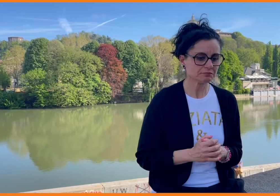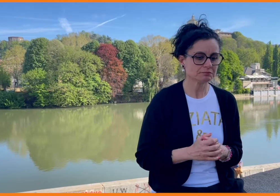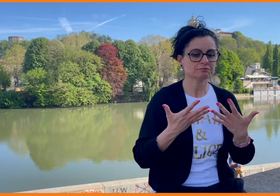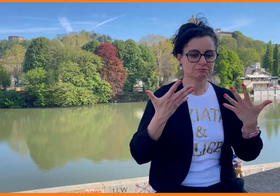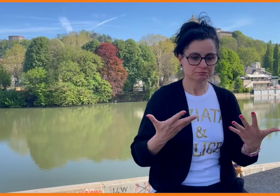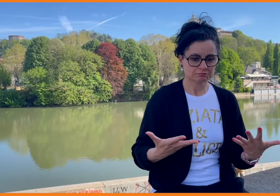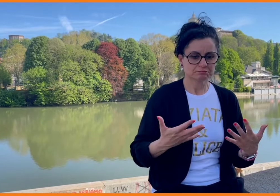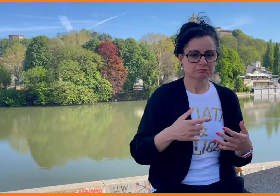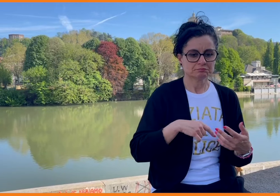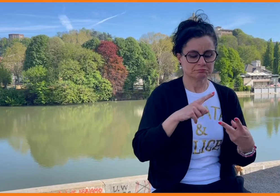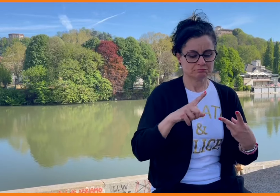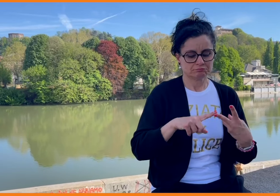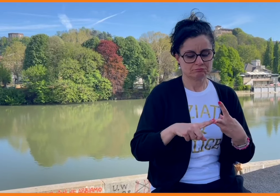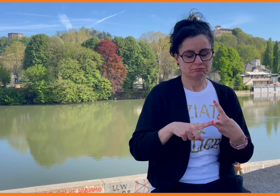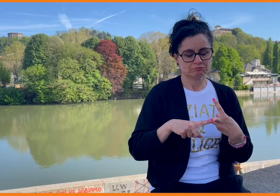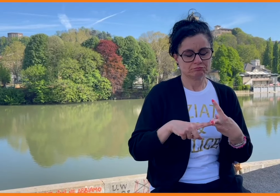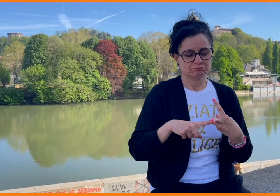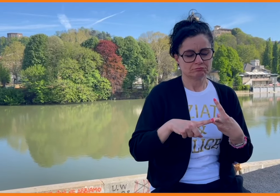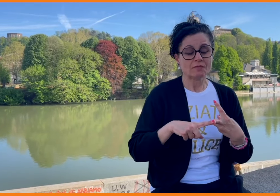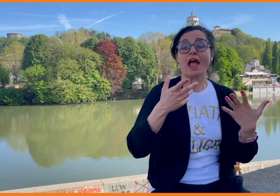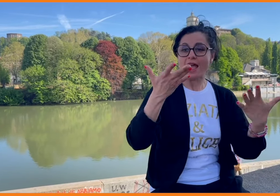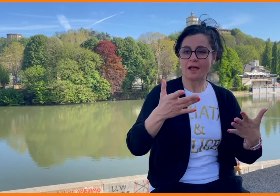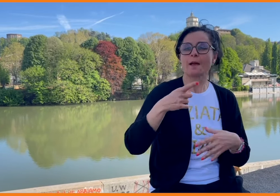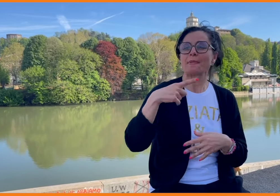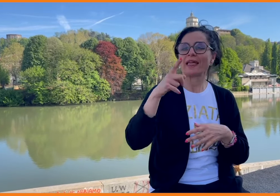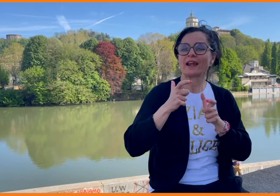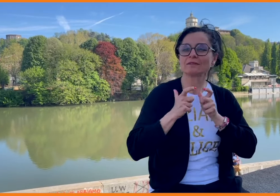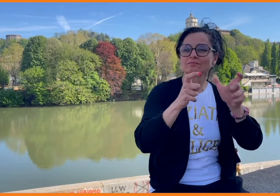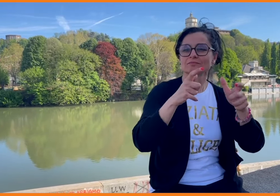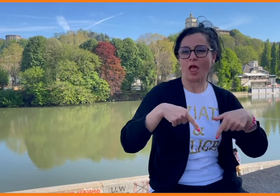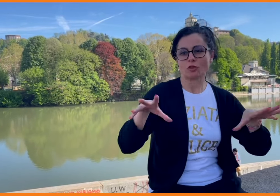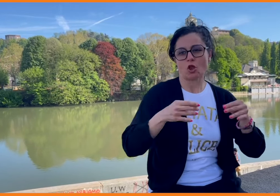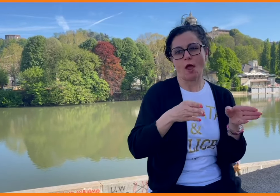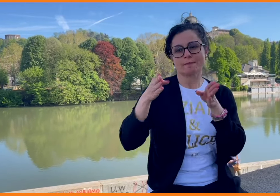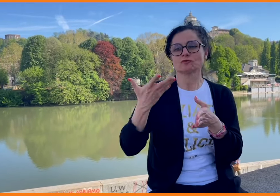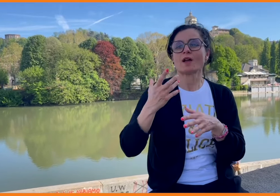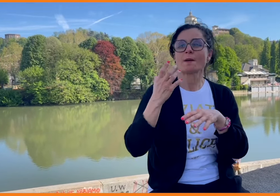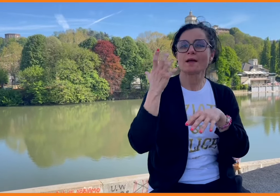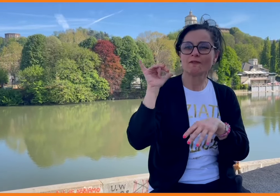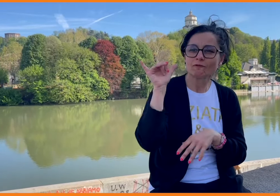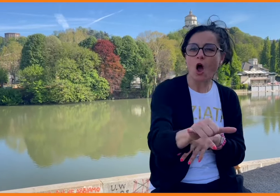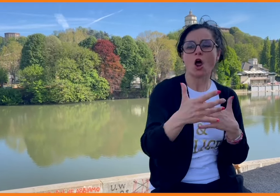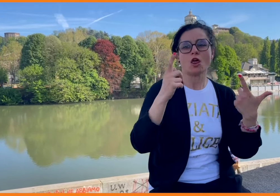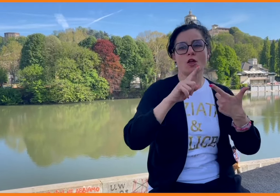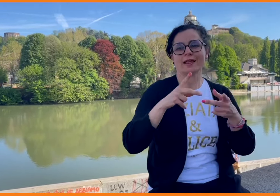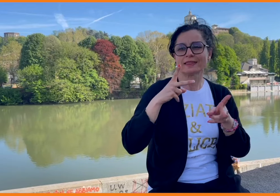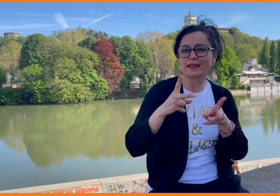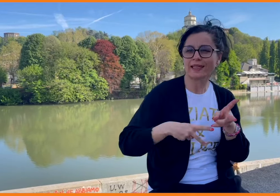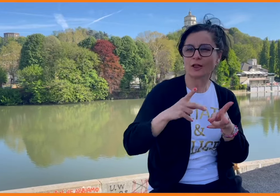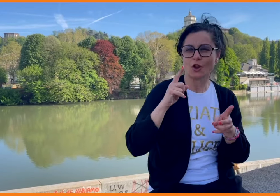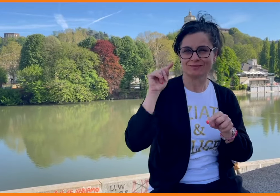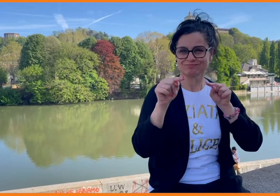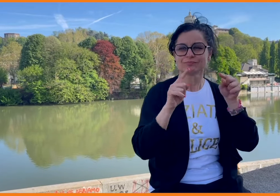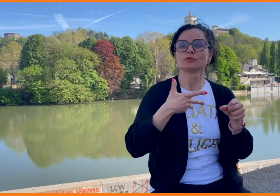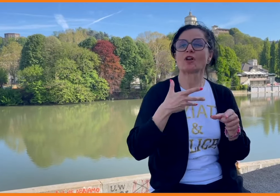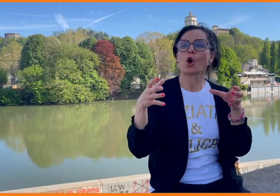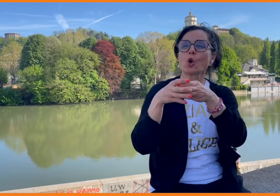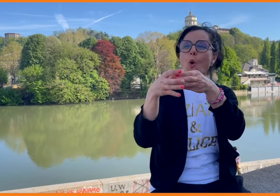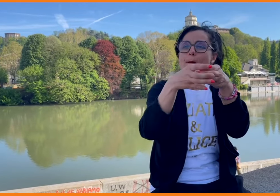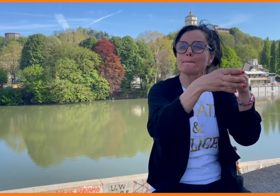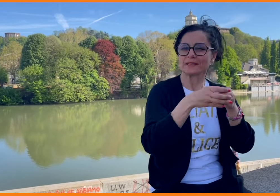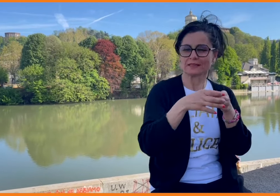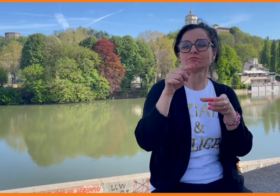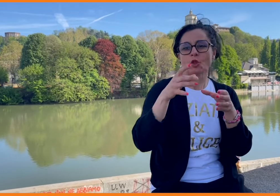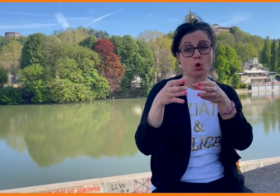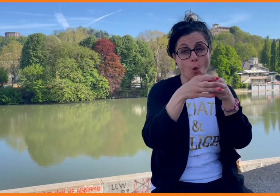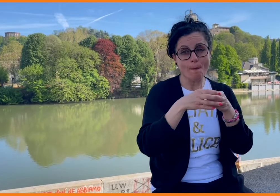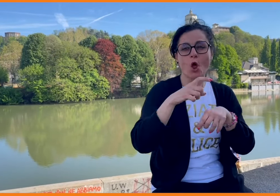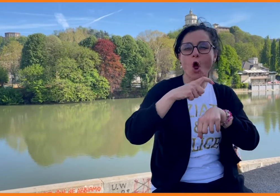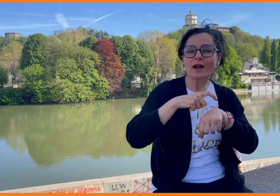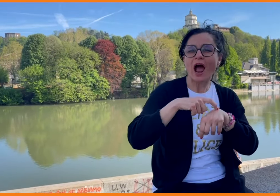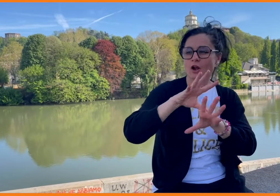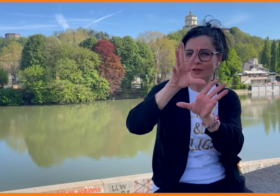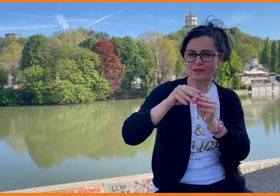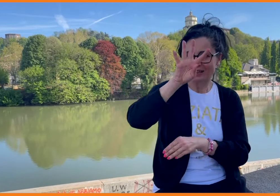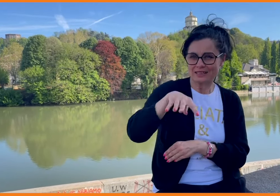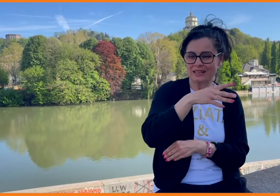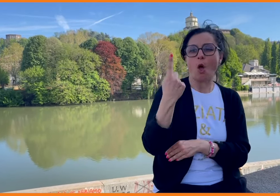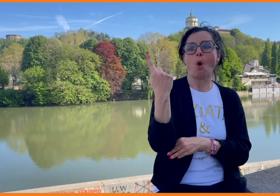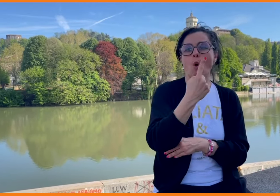Per quanto riguarda invece le prenotazioni dei viaggi, che siano in aereo o in treno, sono stati creati dei gruppi al fine di elaborare un prospetto unico da inviare